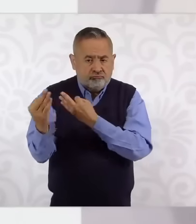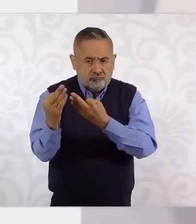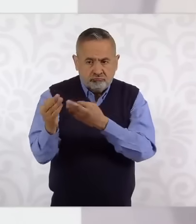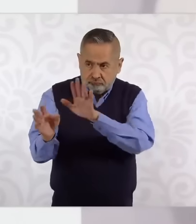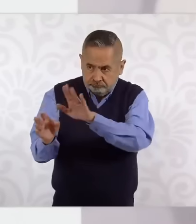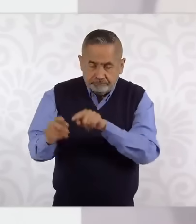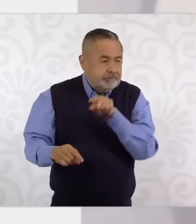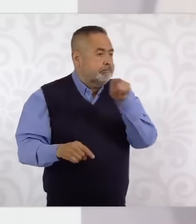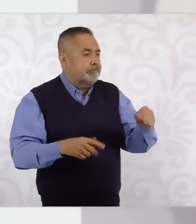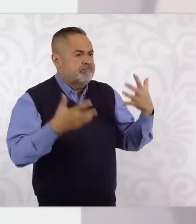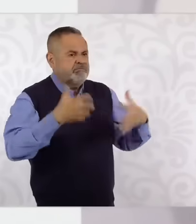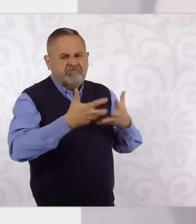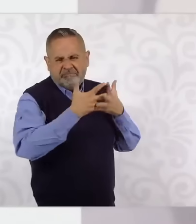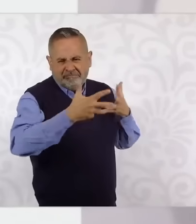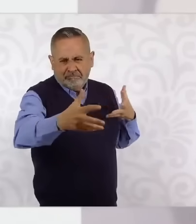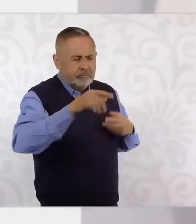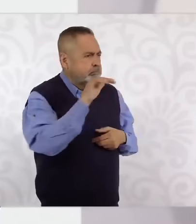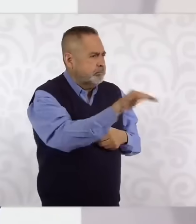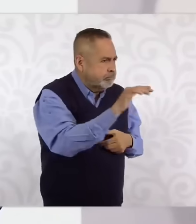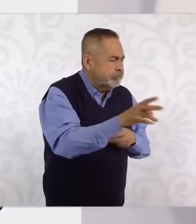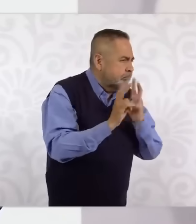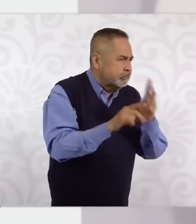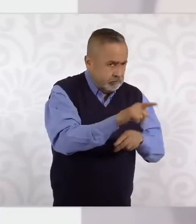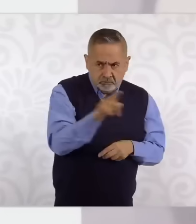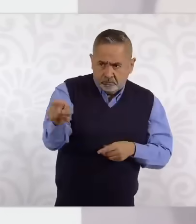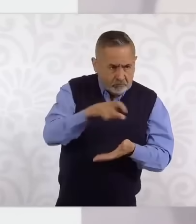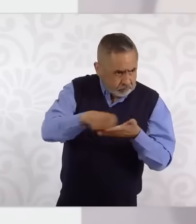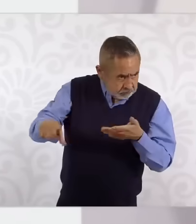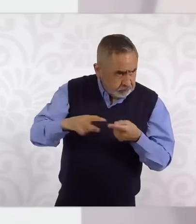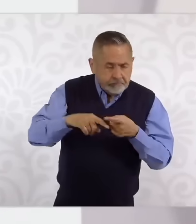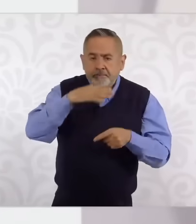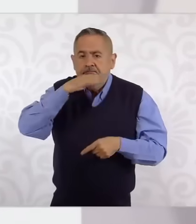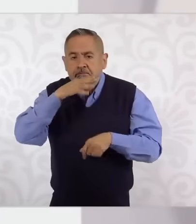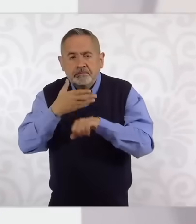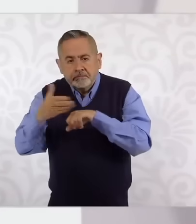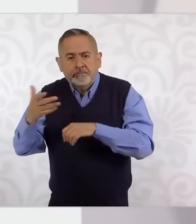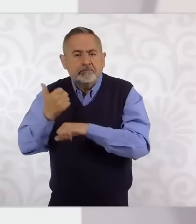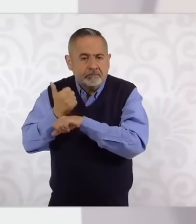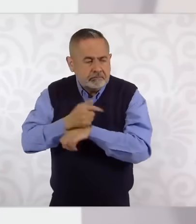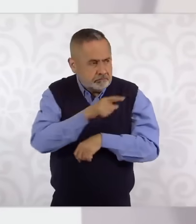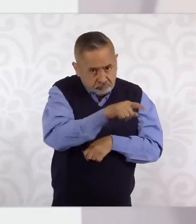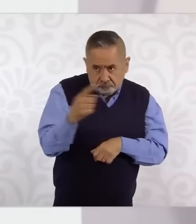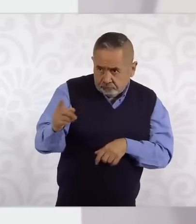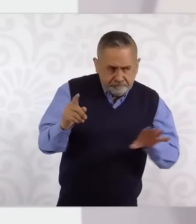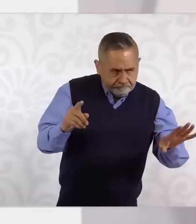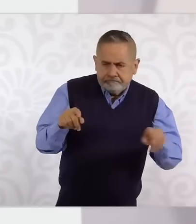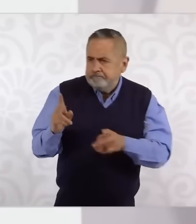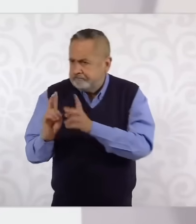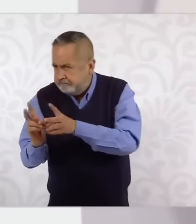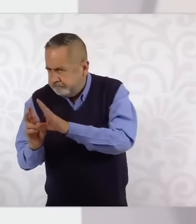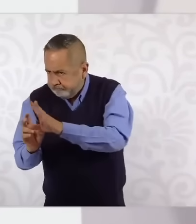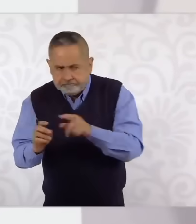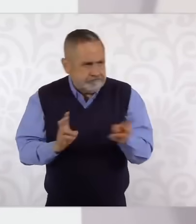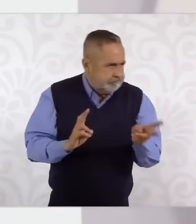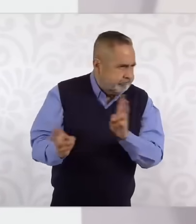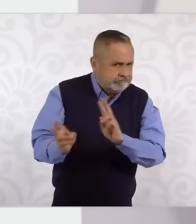con los grandes consorcios que compran maíz, tanto blanco como amarillo. Eh, ahora dimos un apoyo,